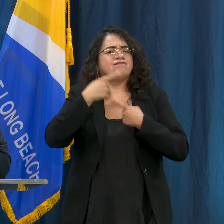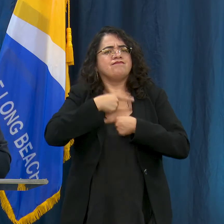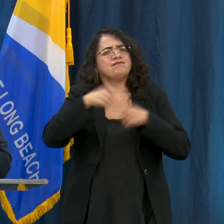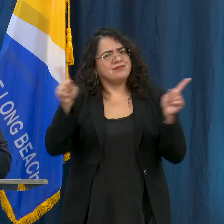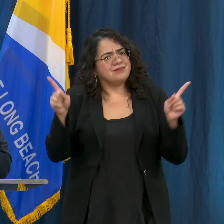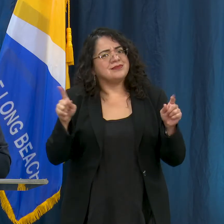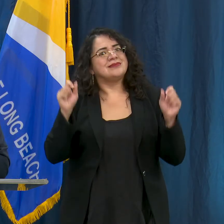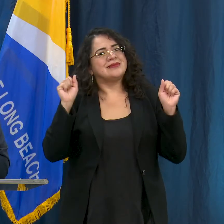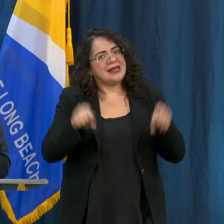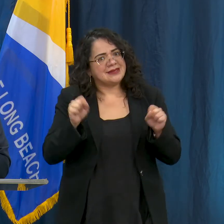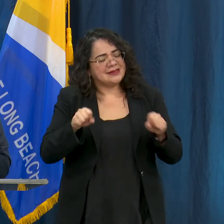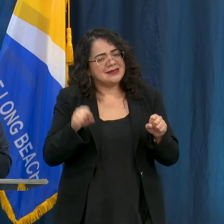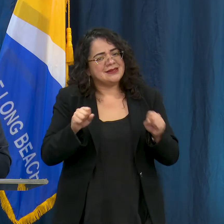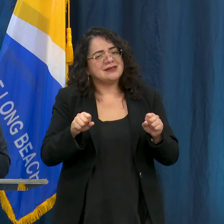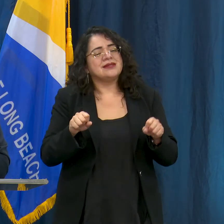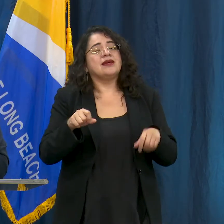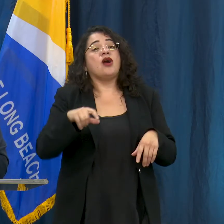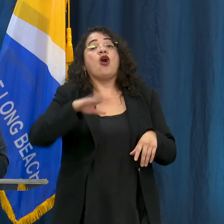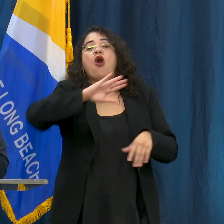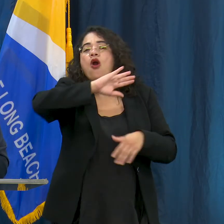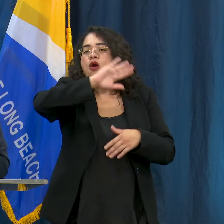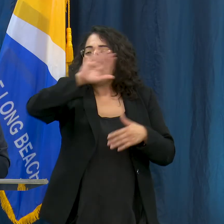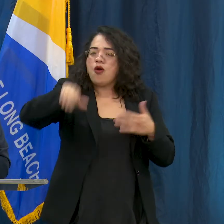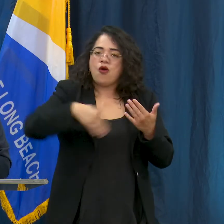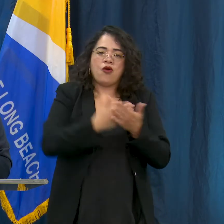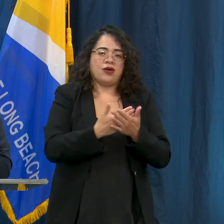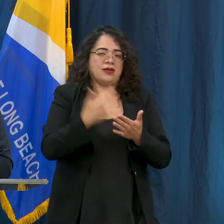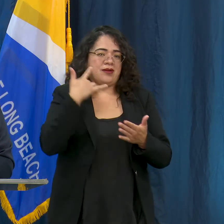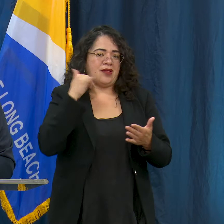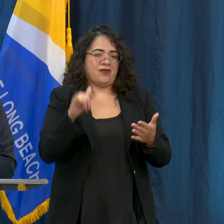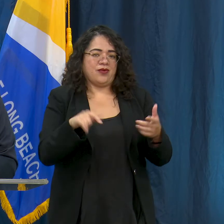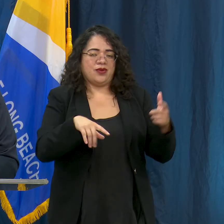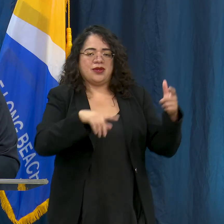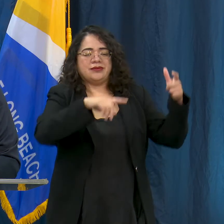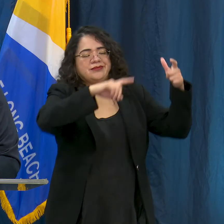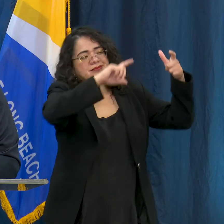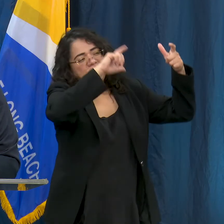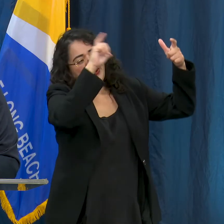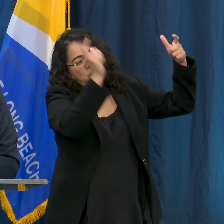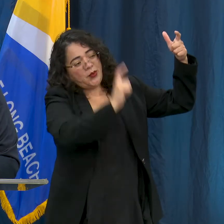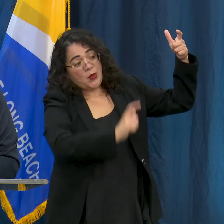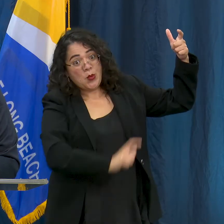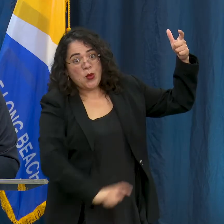recommend ando chase asegurar que todos estan toda viajando sus cobertura x'